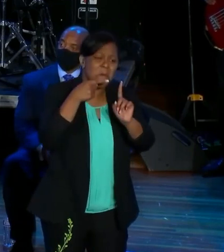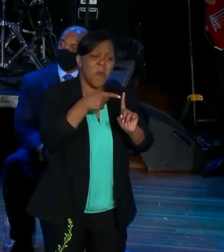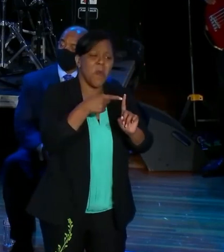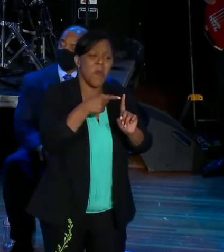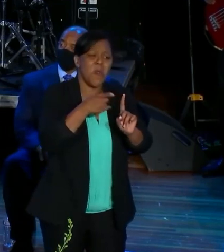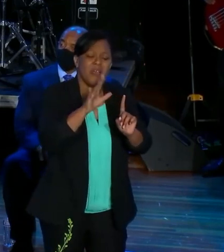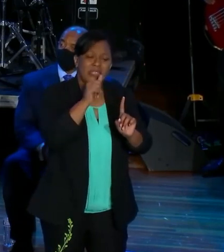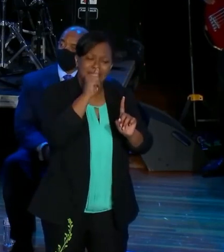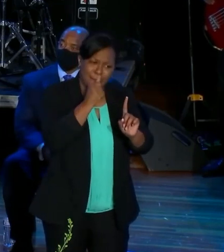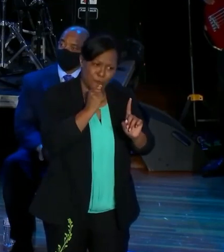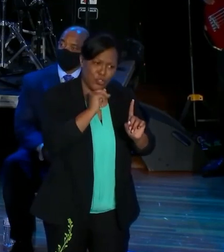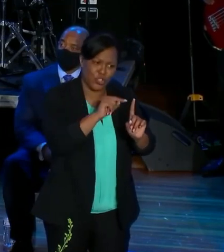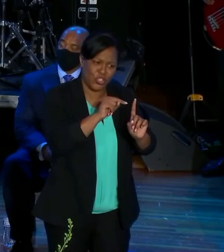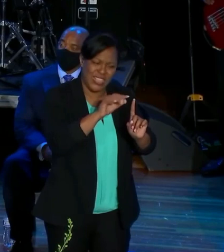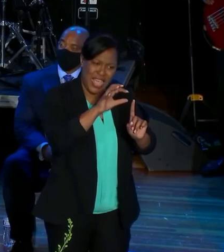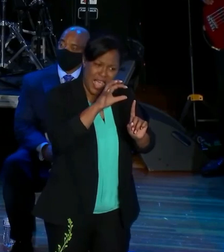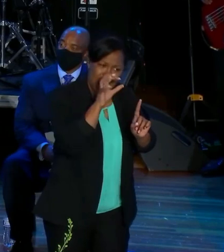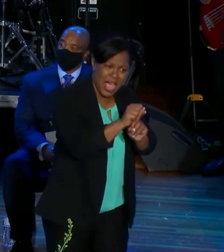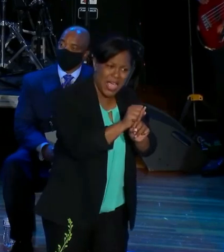ropade på sin mor